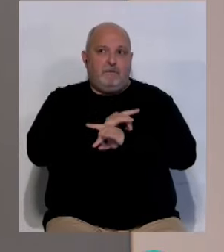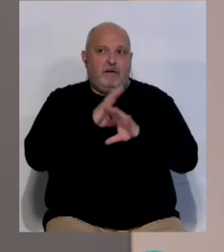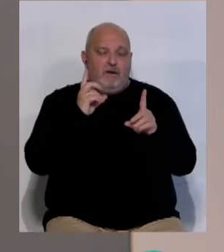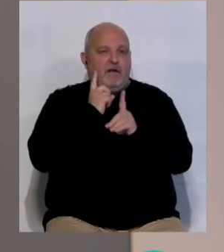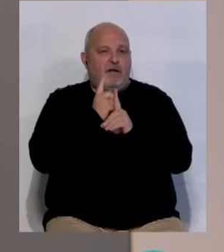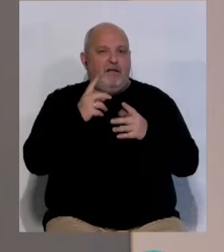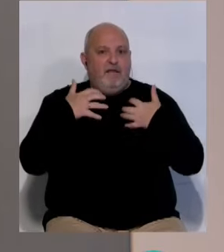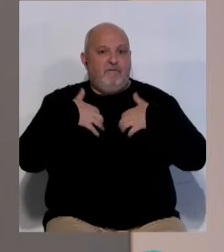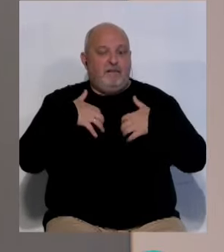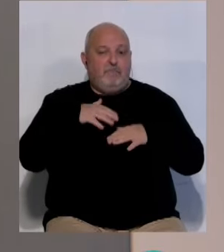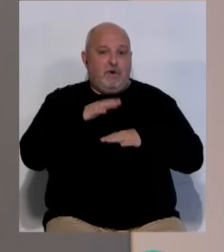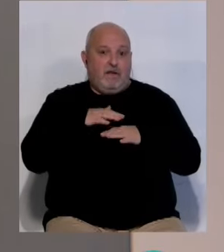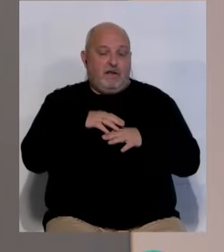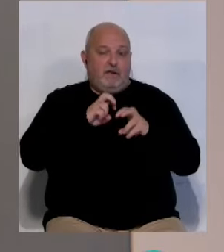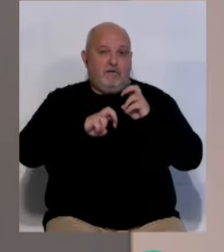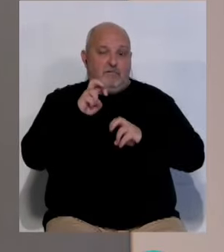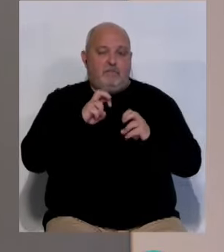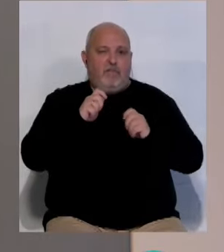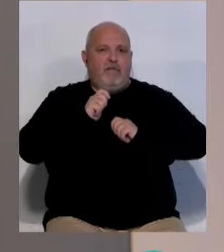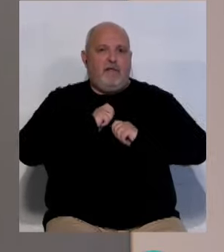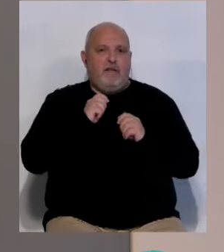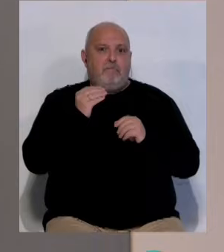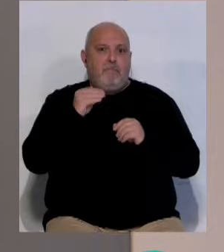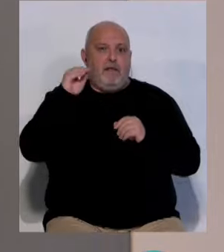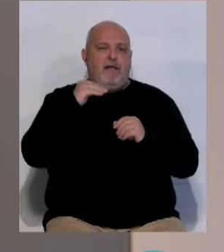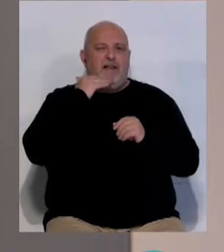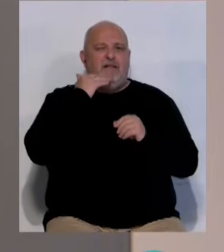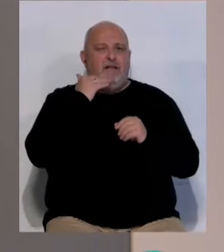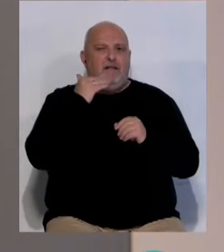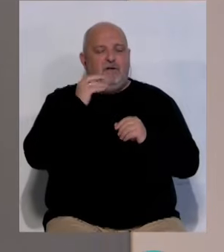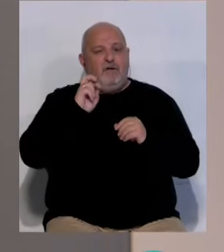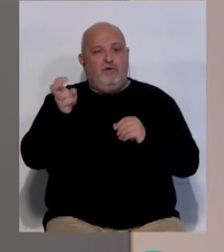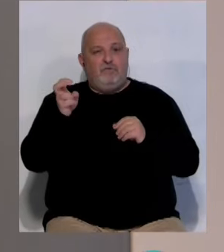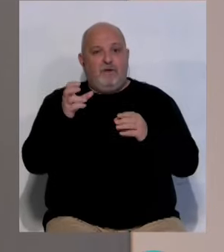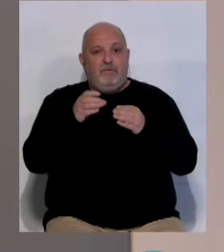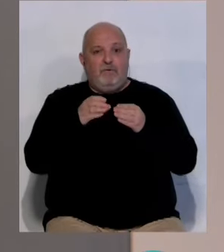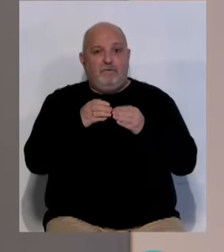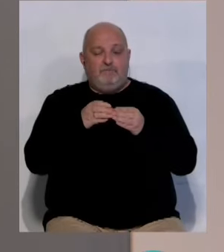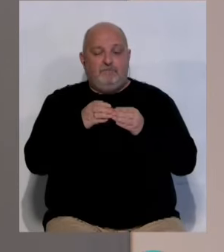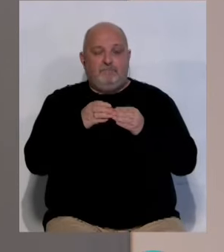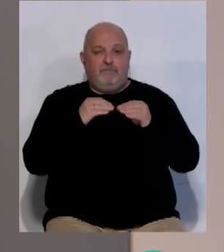al betis porque se puede generar un colchón si no con respecto a a los que no a los que perseguimos